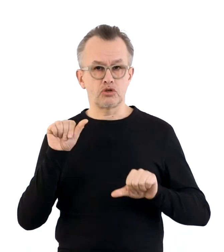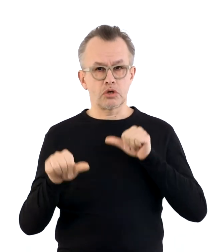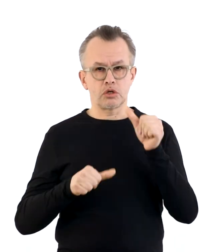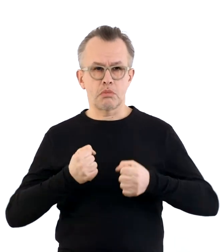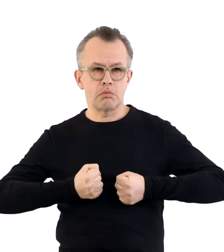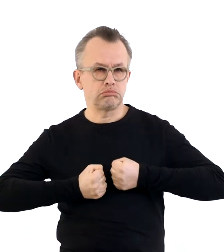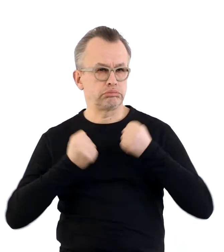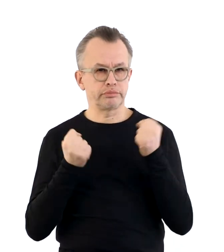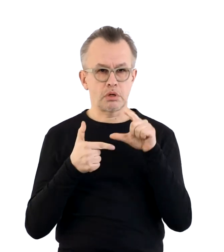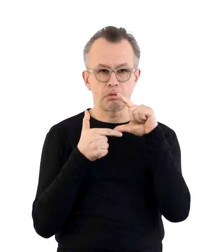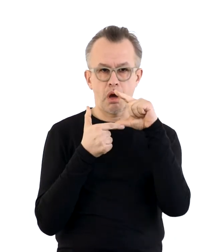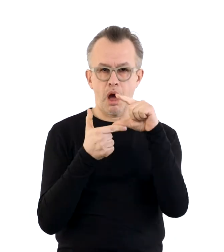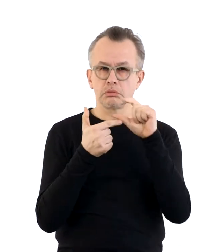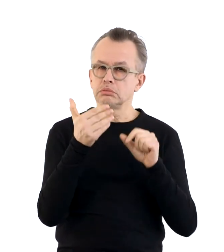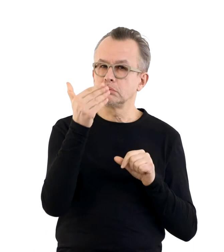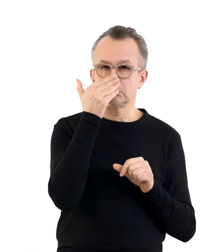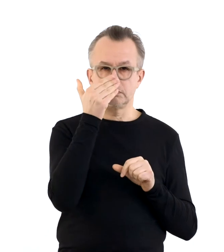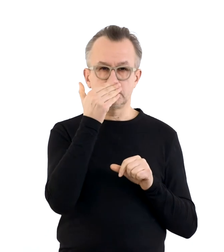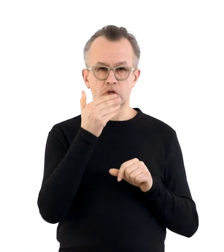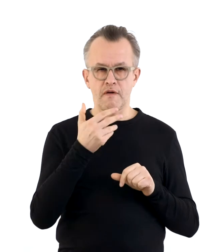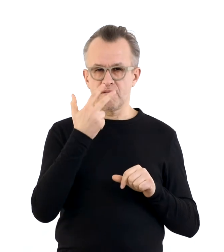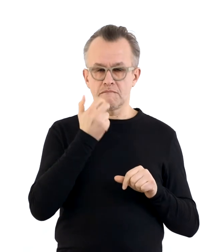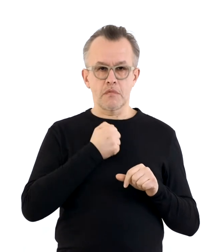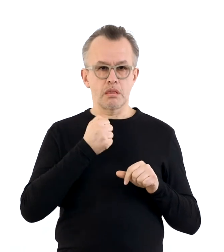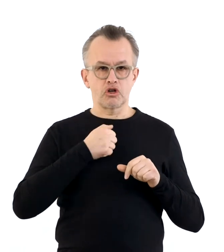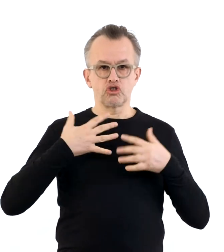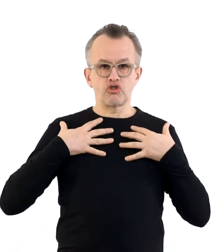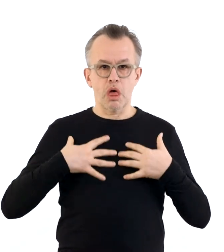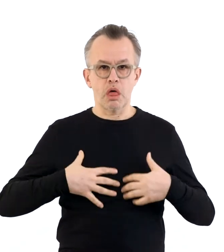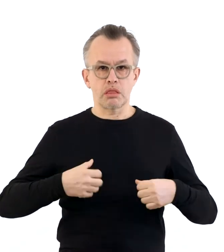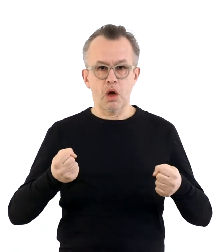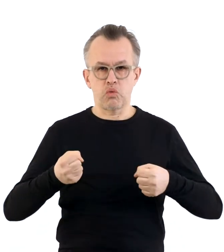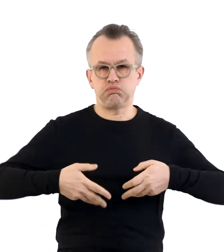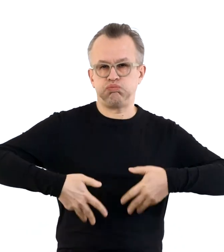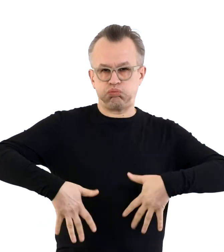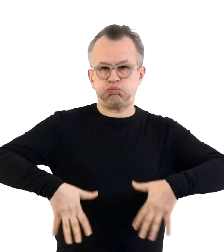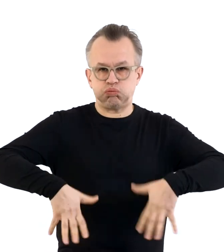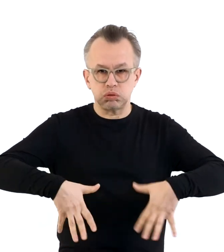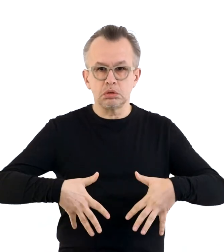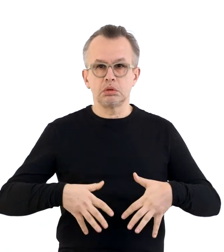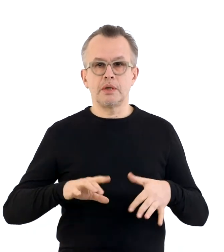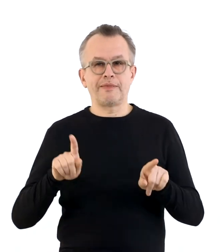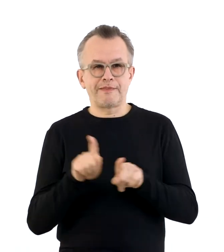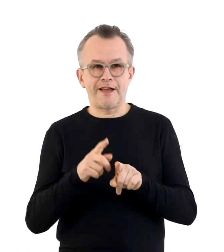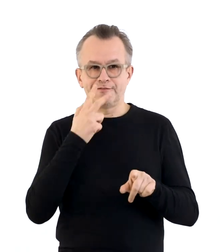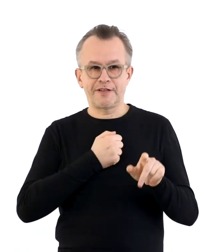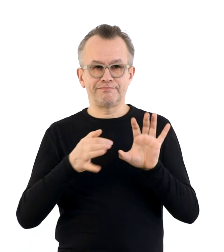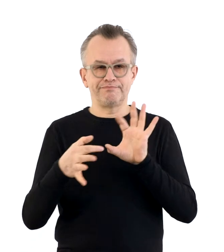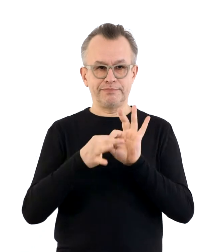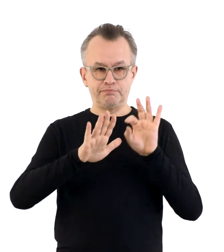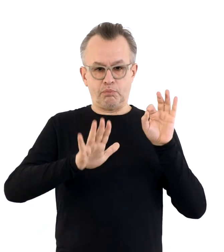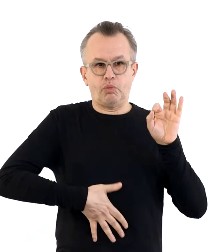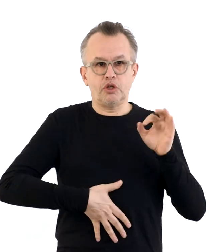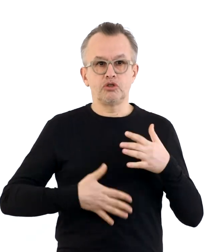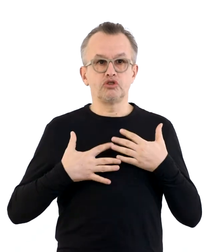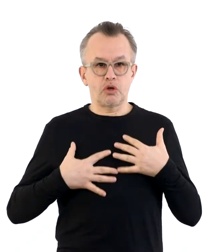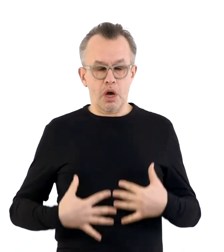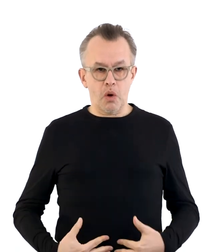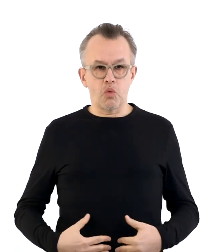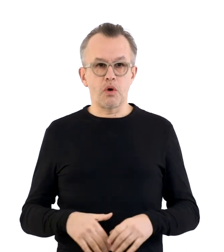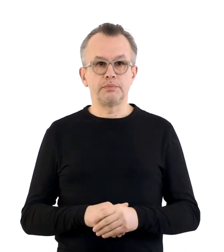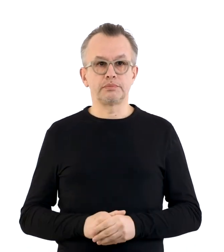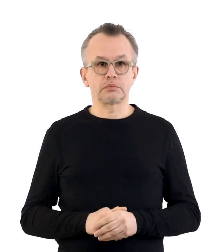Jest to rzeźba bardzo realistyczna, czego wyrazem jest przede wszystkim szata, która wydaje się łopotać na wietrze i jednocześnie silnie przylega do ciała.